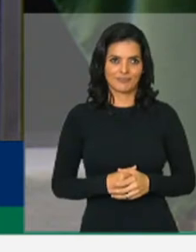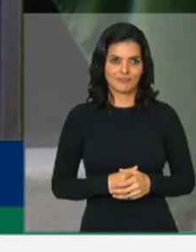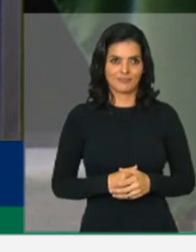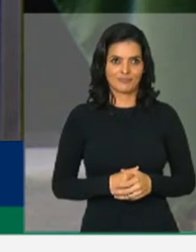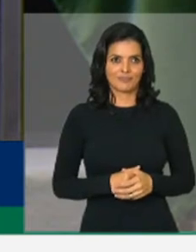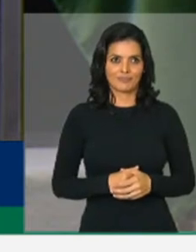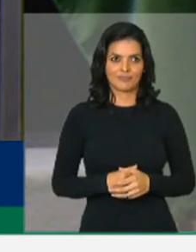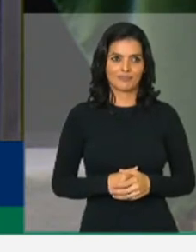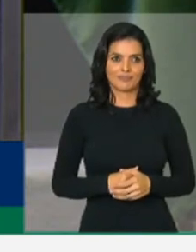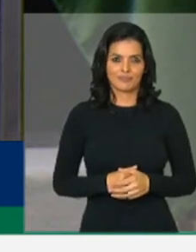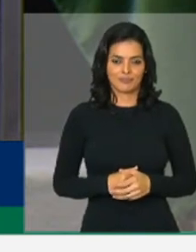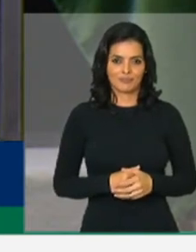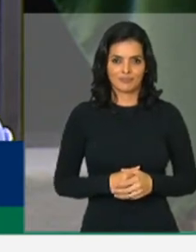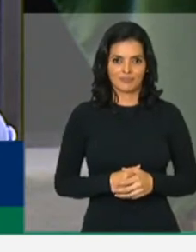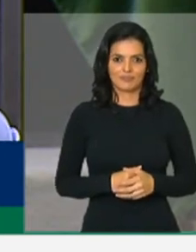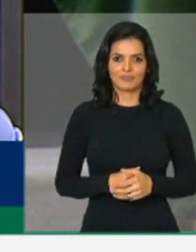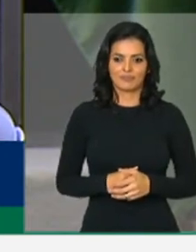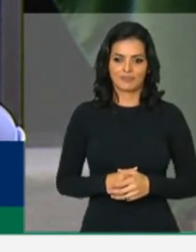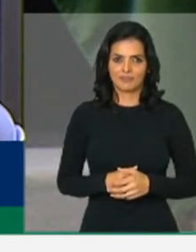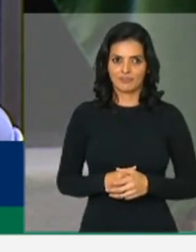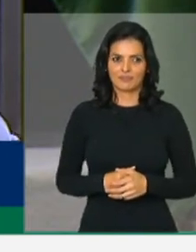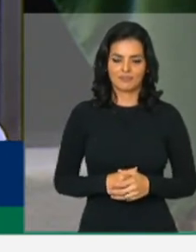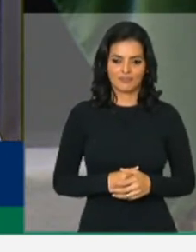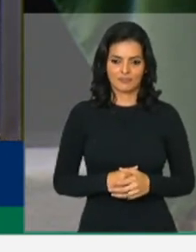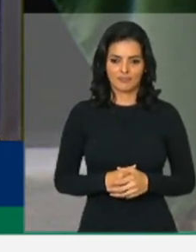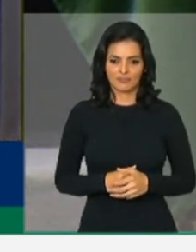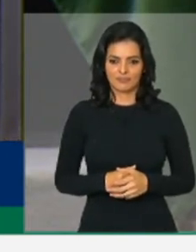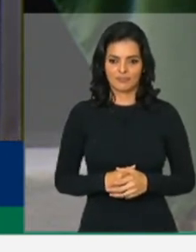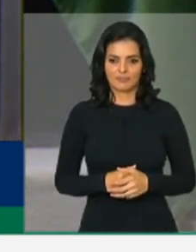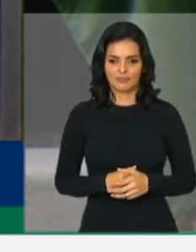URGÊNCIA E DA RELEVÂNCIA JUSTIFICAM-SE PELO FATO DE IMINENTE PERIGO DESEQUILÍBRIO